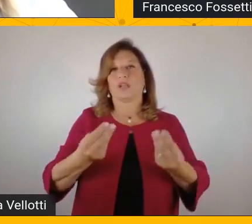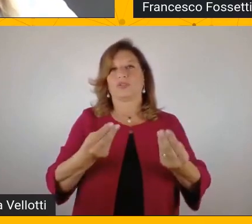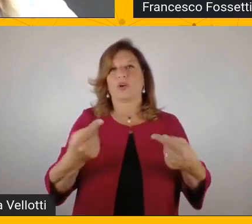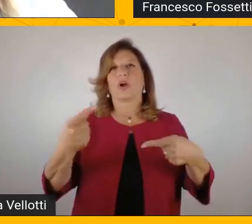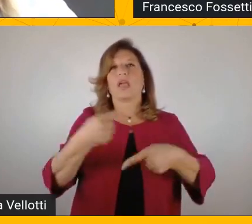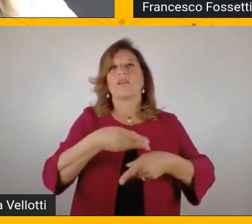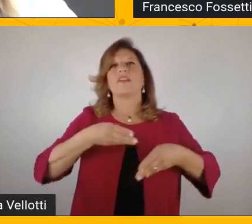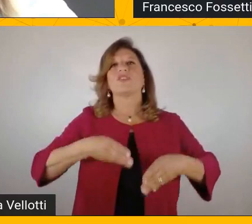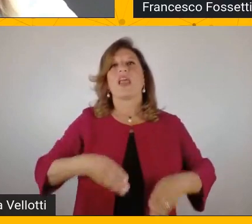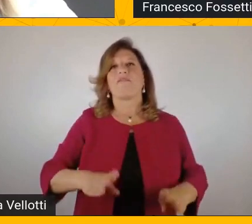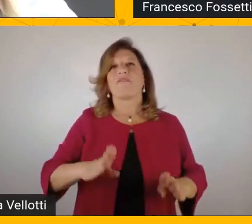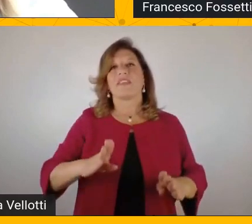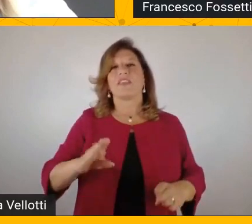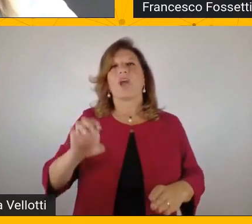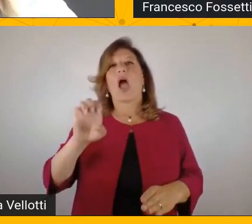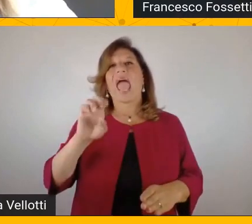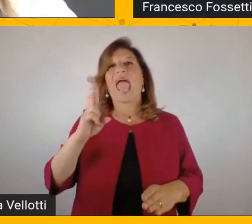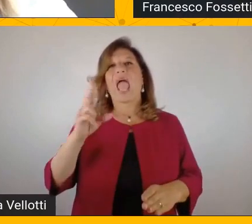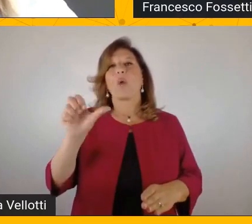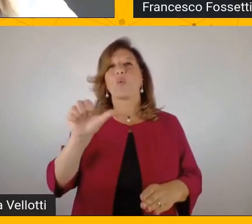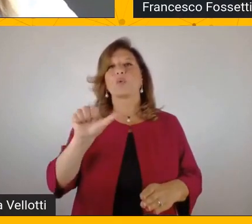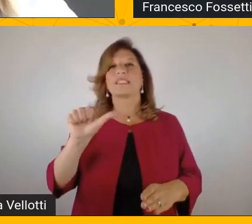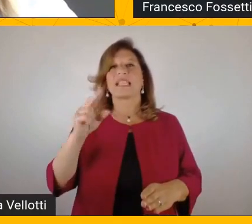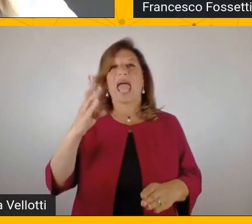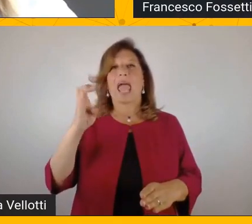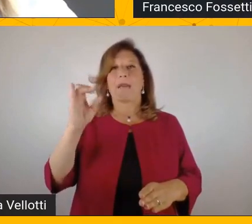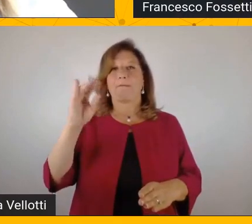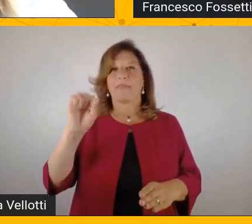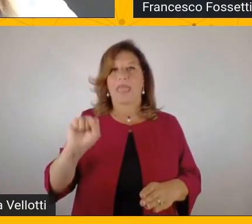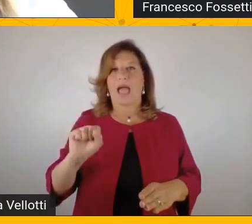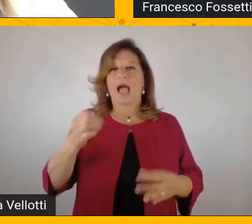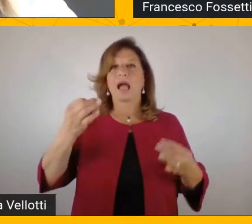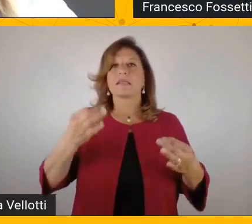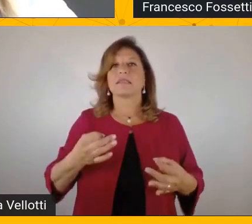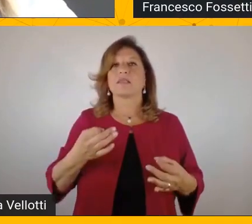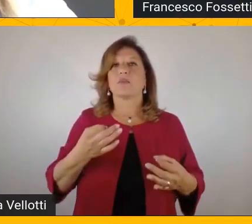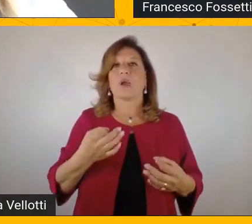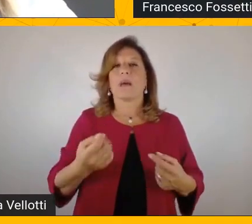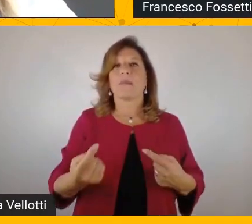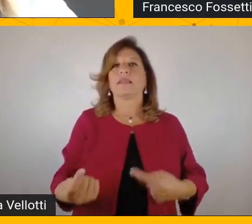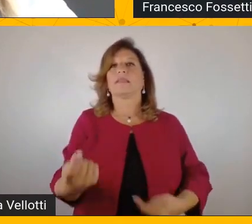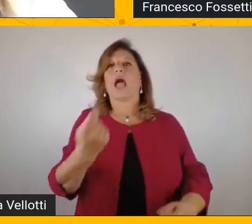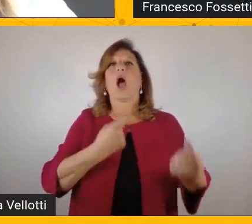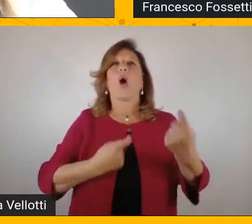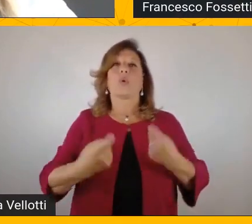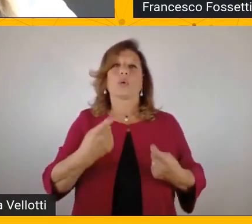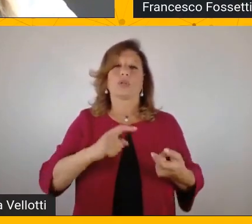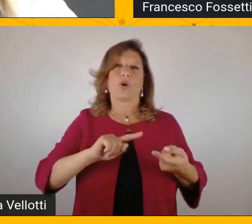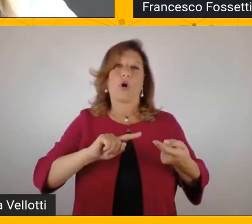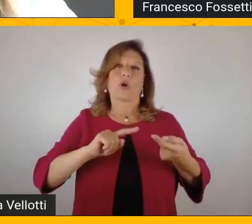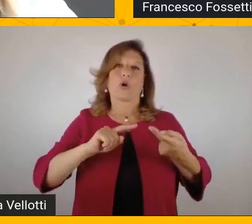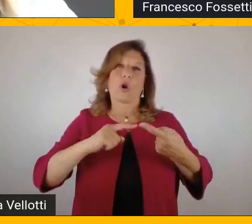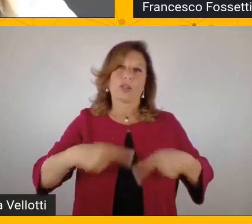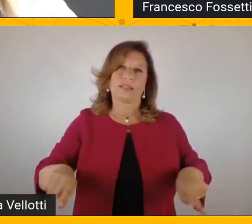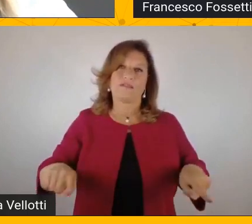il figlio di Eusebia sicuramente eh diciamo ha avrebbe un ritorno diverso,